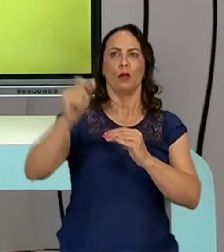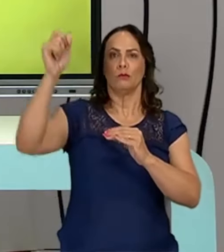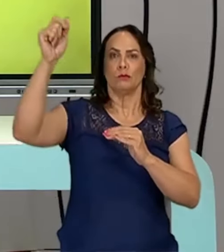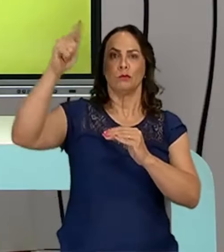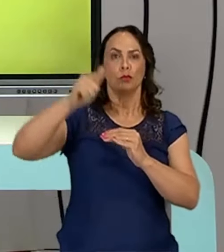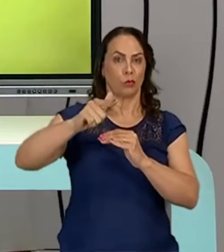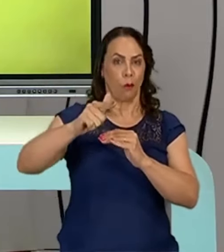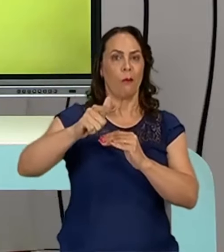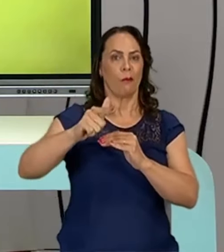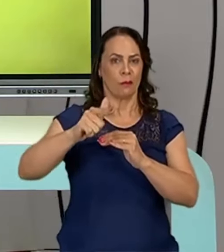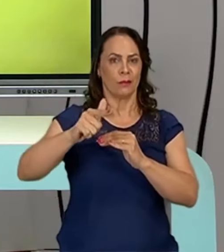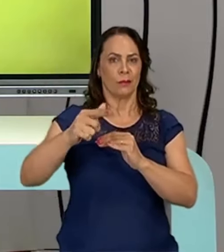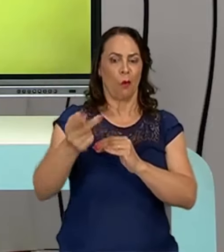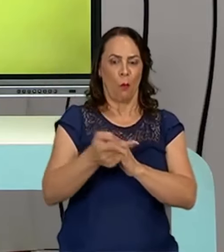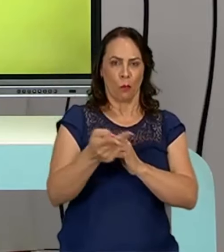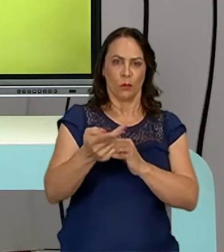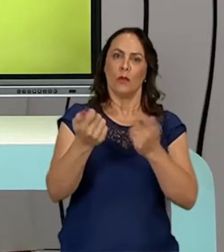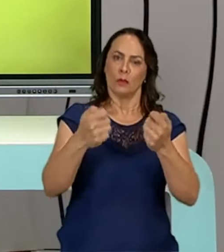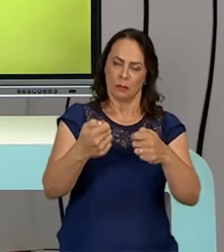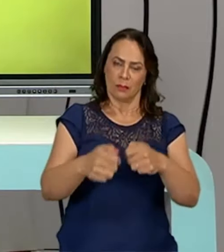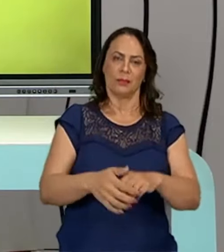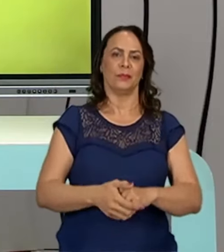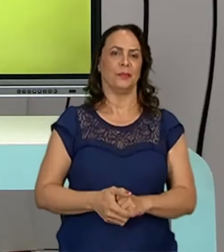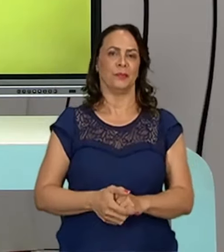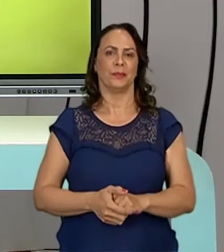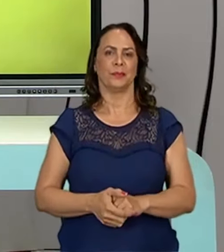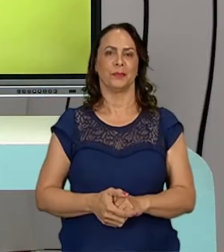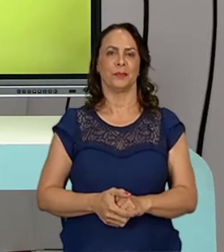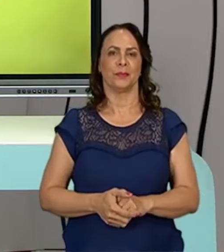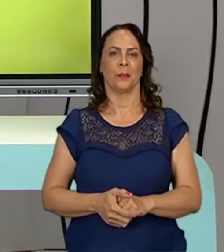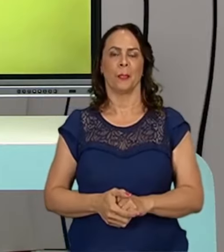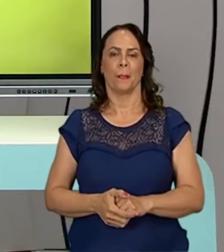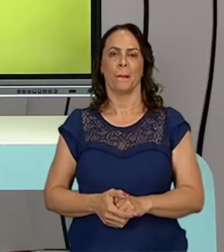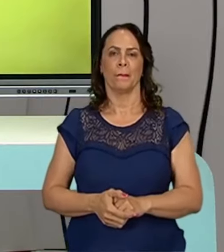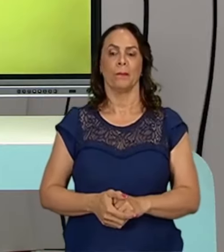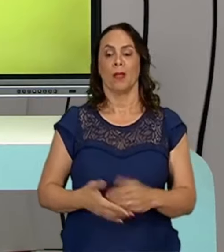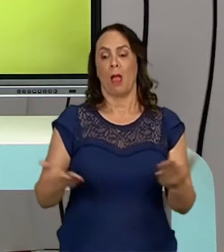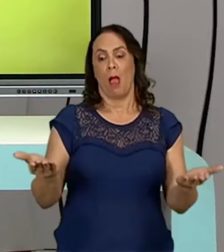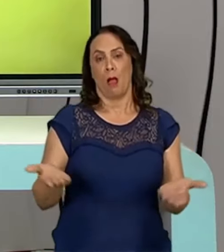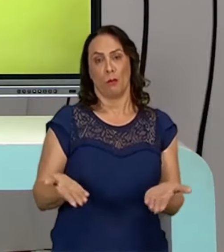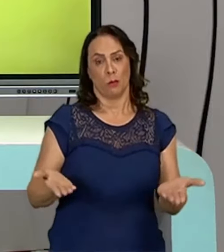rápido. Bom, aqui eu não tenho sol, estou dentro do estúdio,